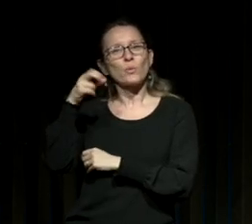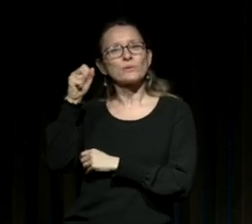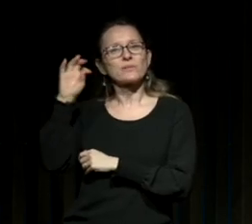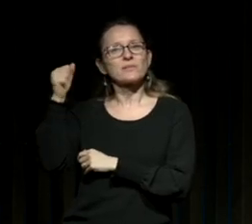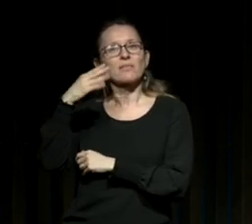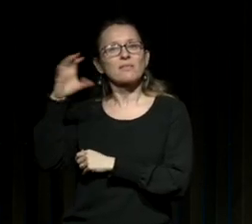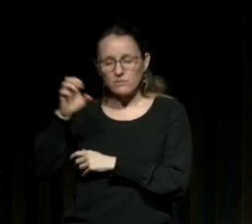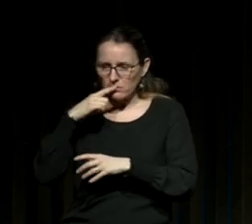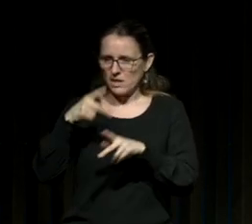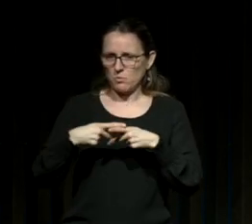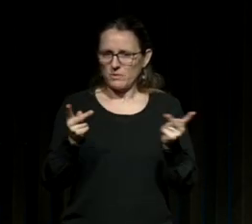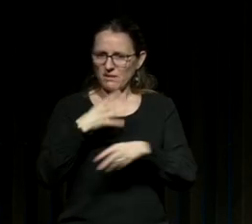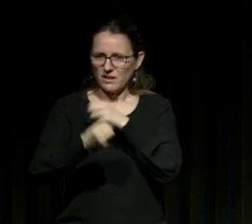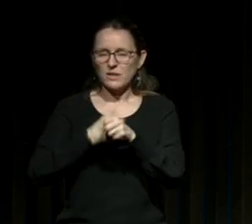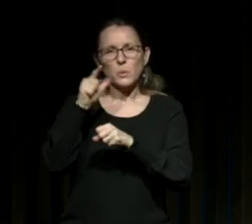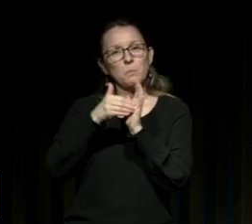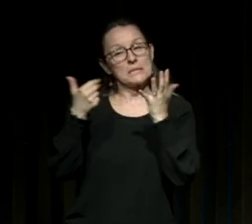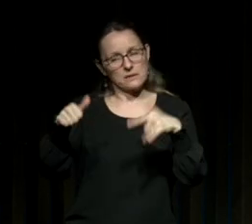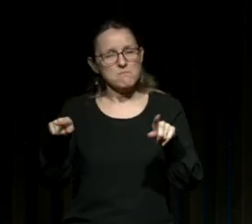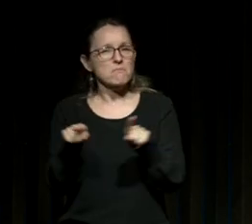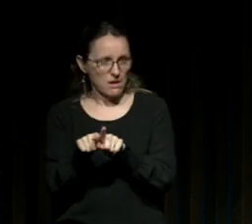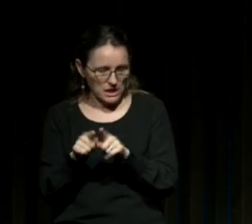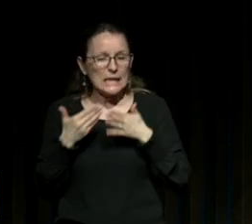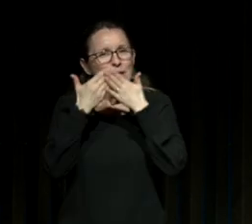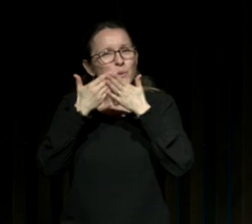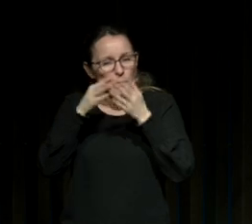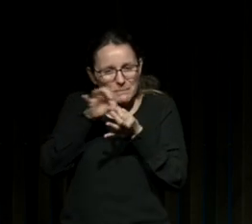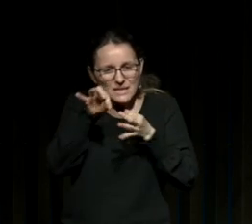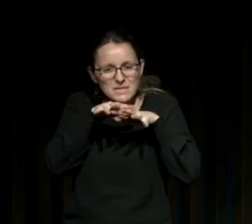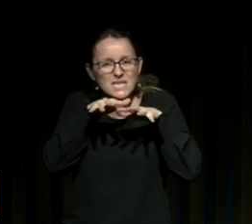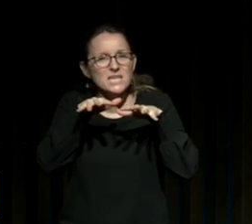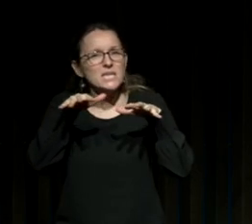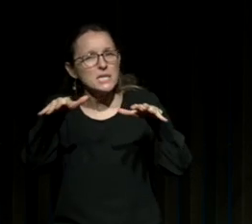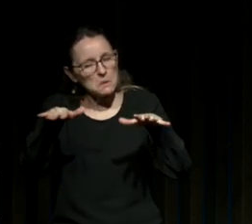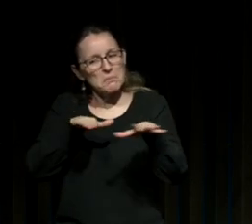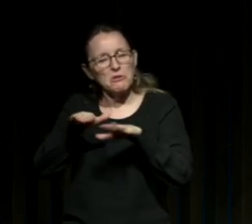enquête aussi épidémiologique bien conduite sur le plan méthodologique qui donne donc des chiffres